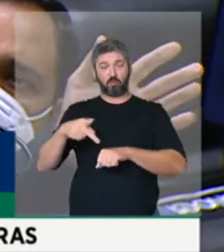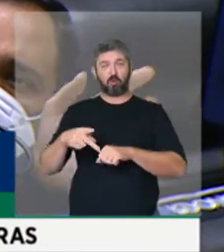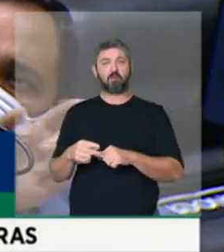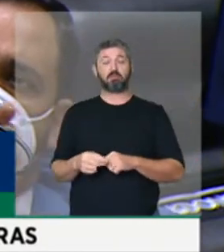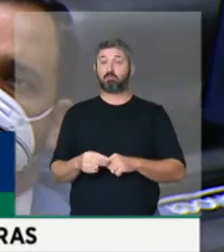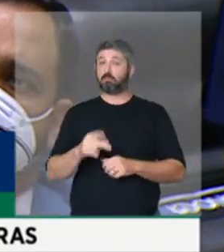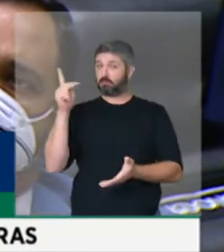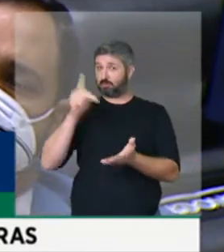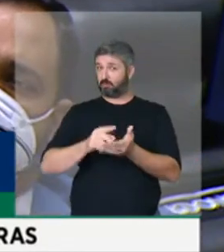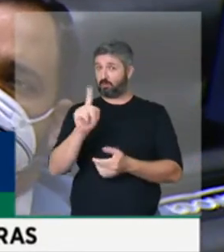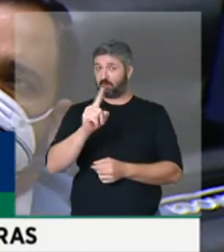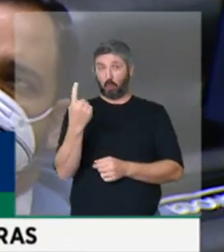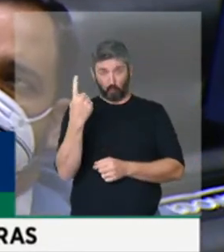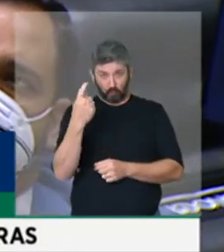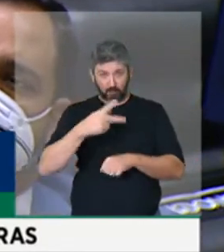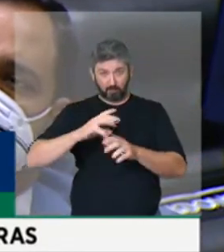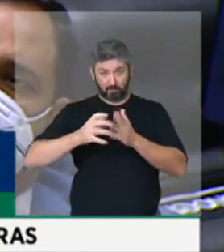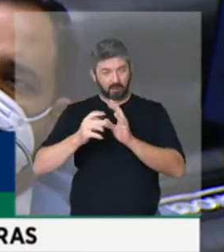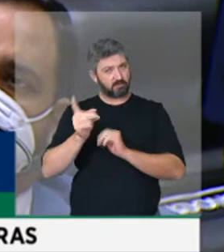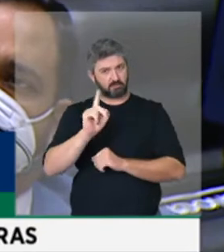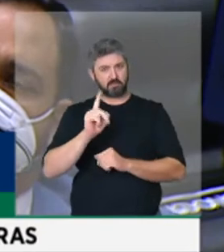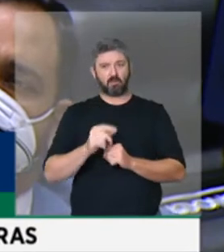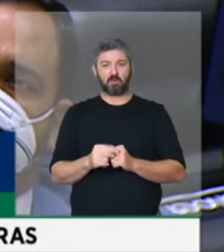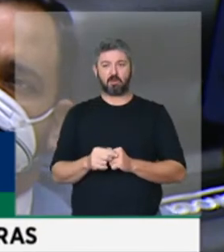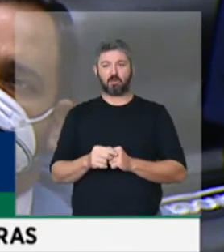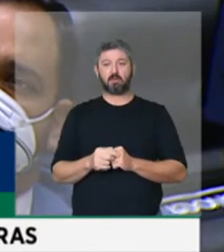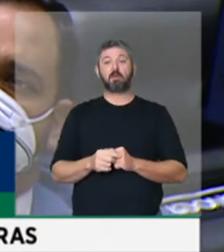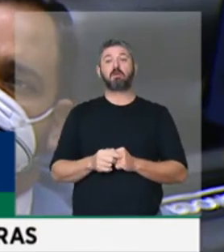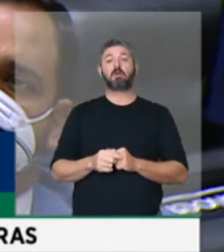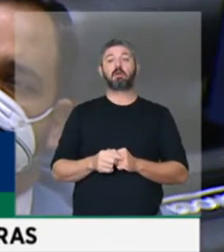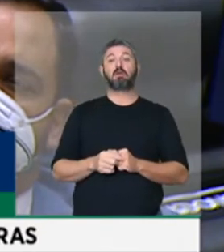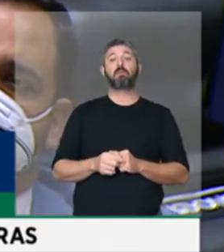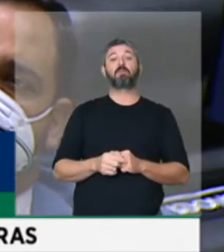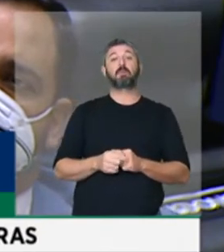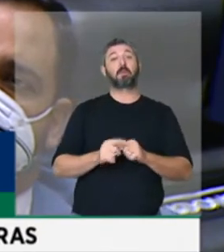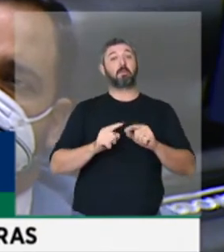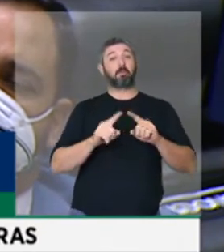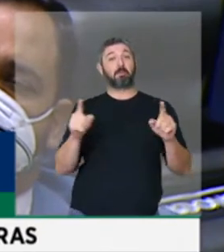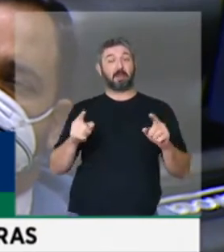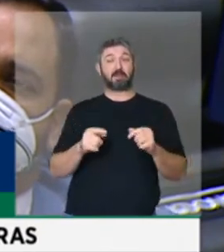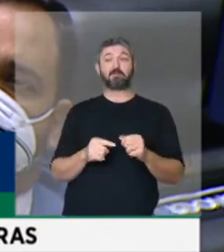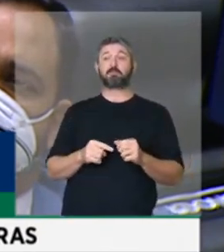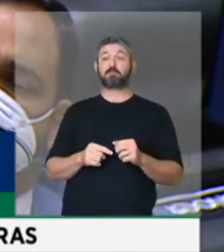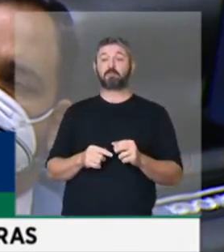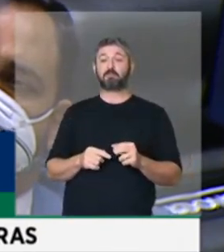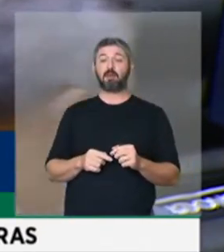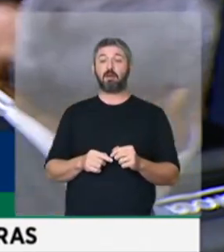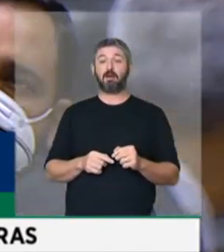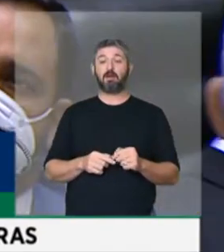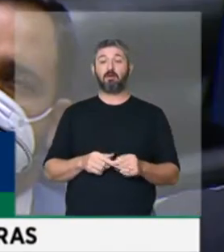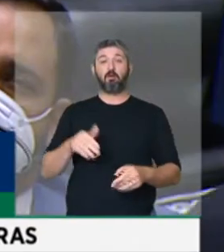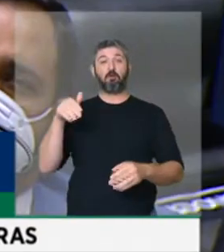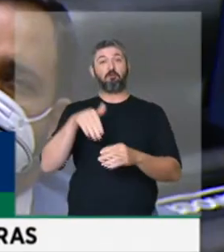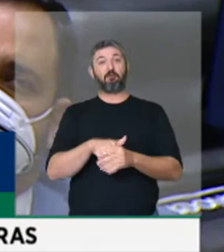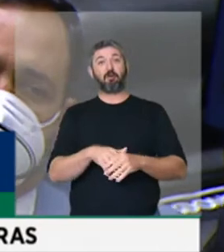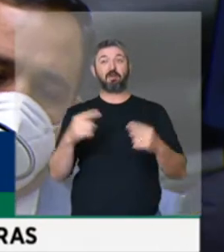FOI NO MÍNIMO PARADOXAL OU TENTOU ENGANAR A POPULAÇÃO BRASILEIRA. AFIRMOU CATEGORICAMENTE QUE É O ÚNICO PARTIDO QUE DEFENDE A